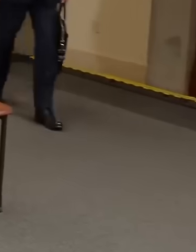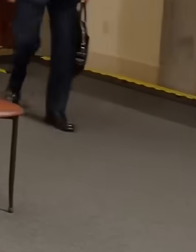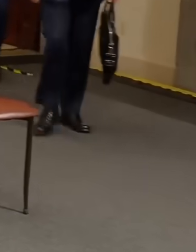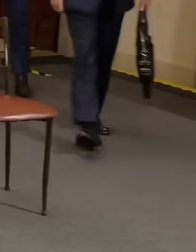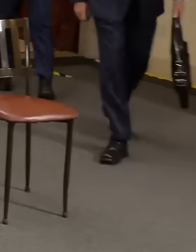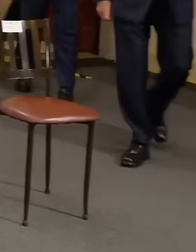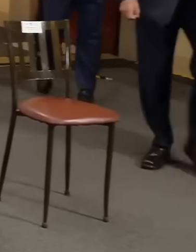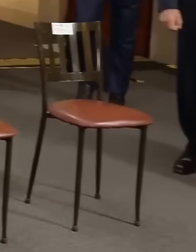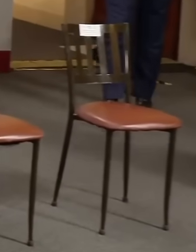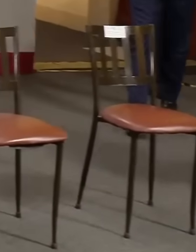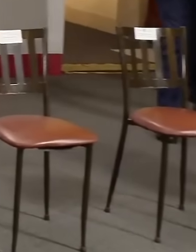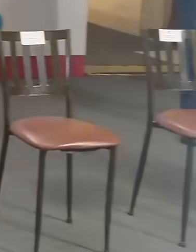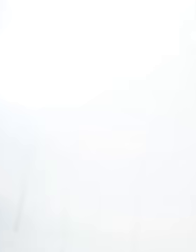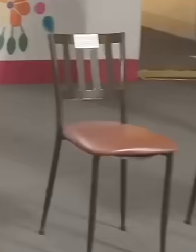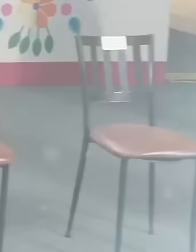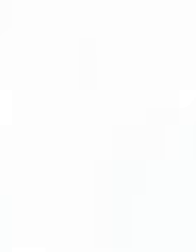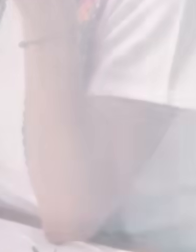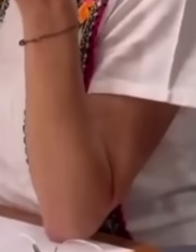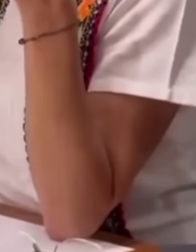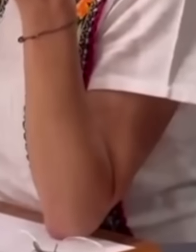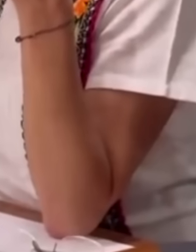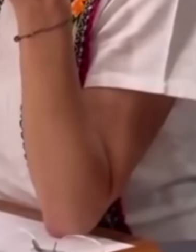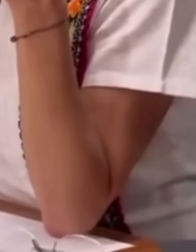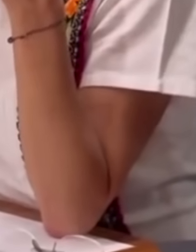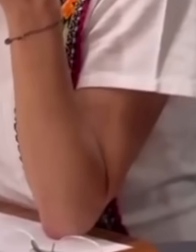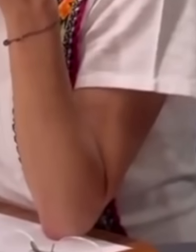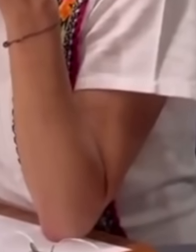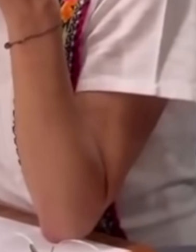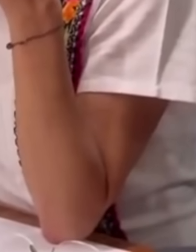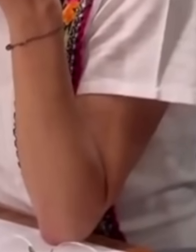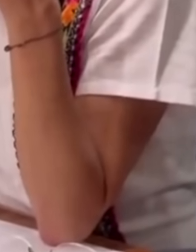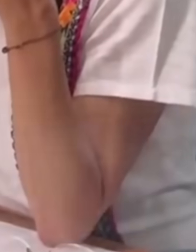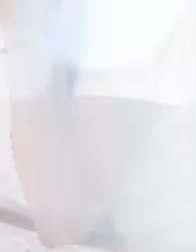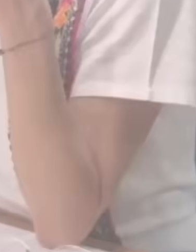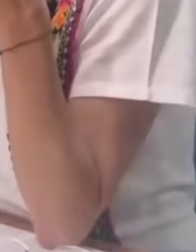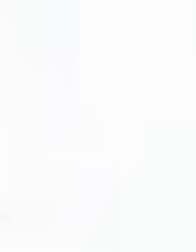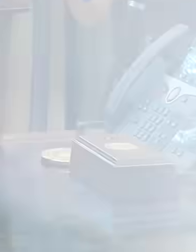pueblo. Tras una llamada de casi 40 minutos que tuvo esta mañana con el mandatario de Estados